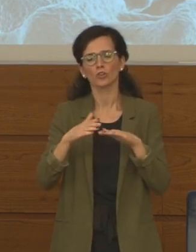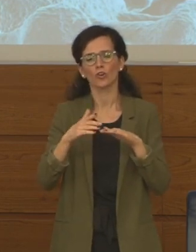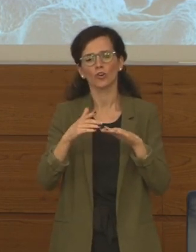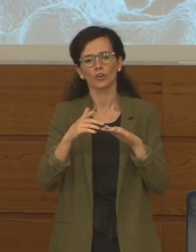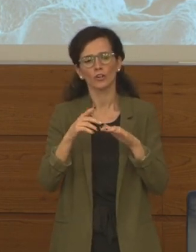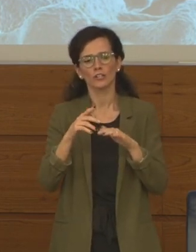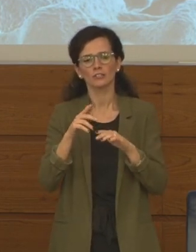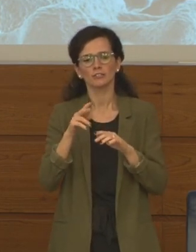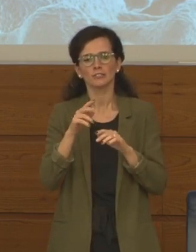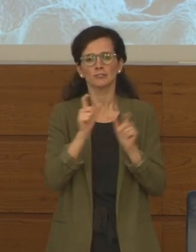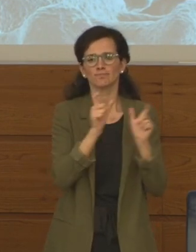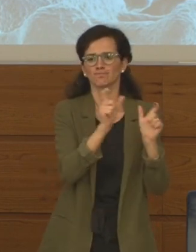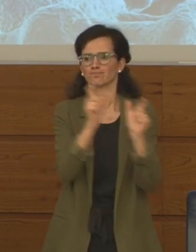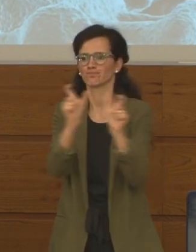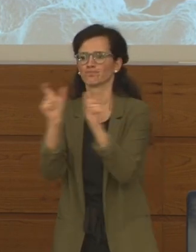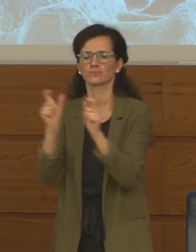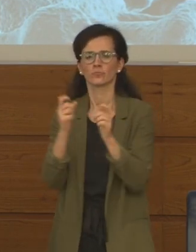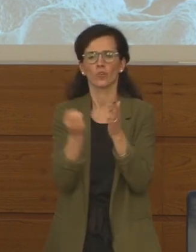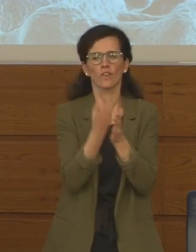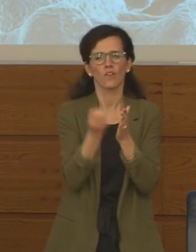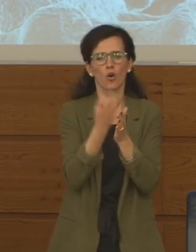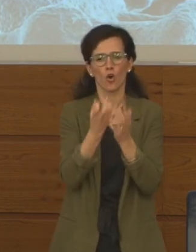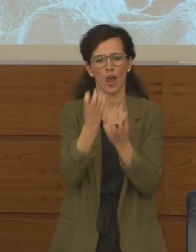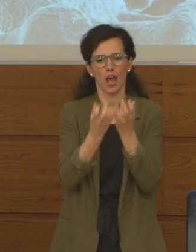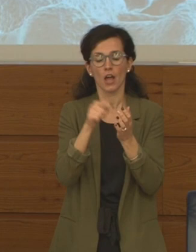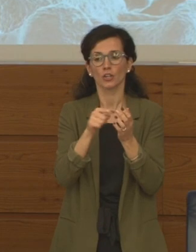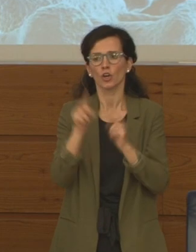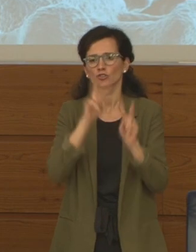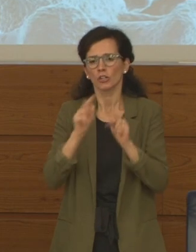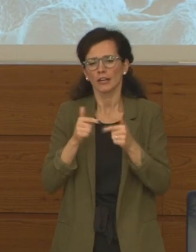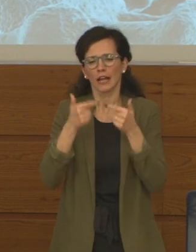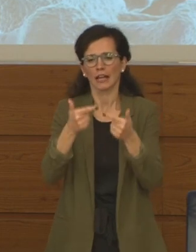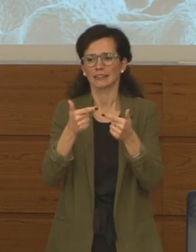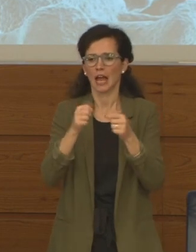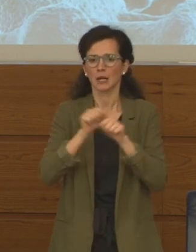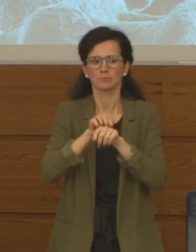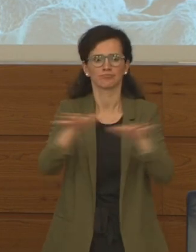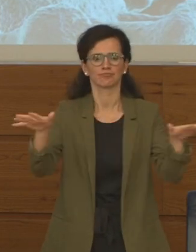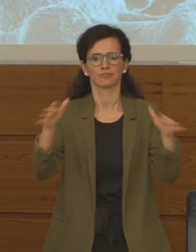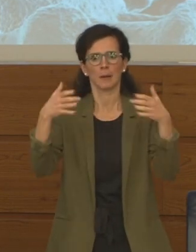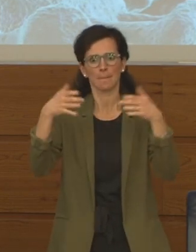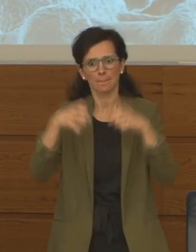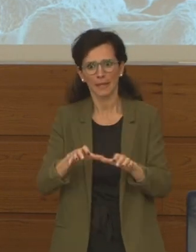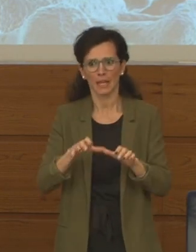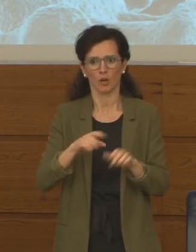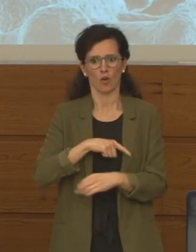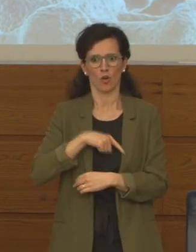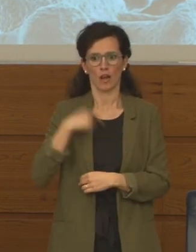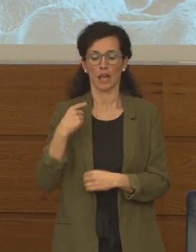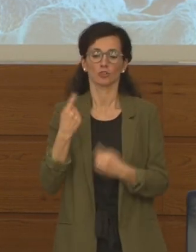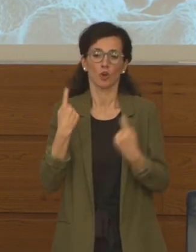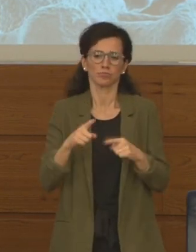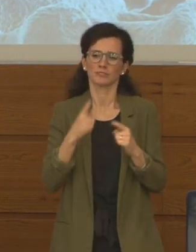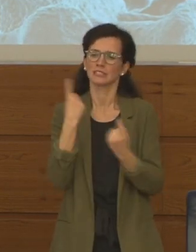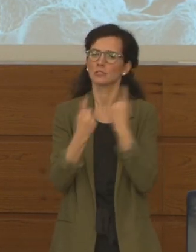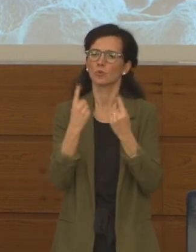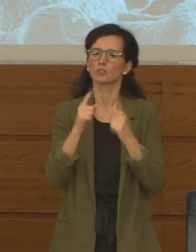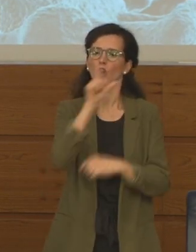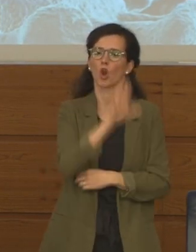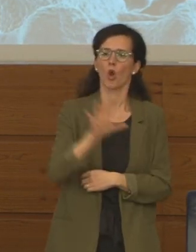i focolai e quindi rallentare la velocità di circolazione del virus come si sta facendo in Lombardia e in Veneto.